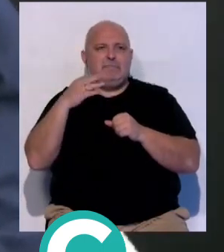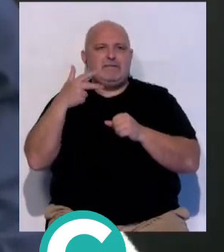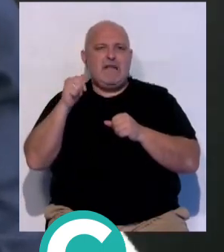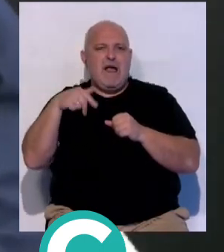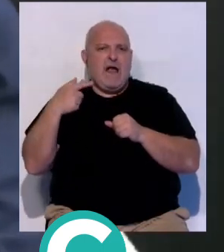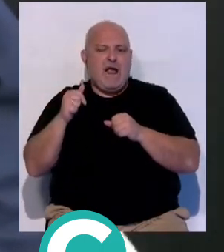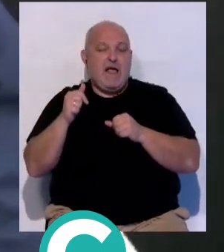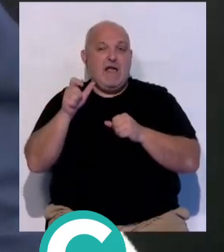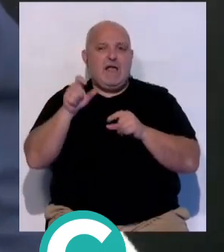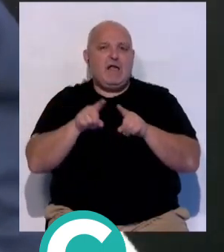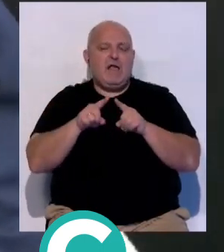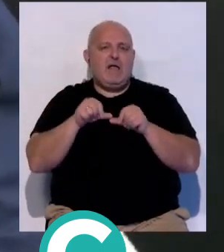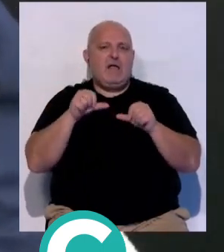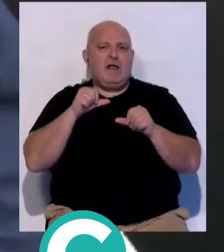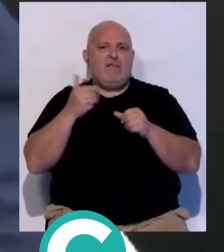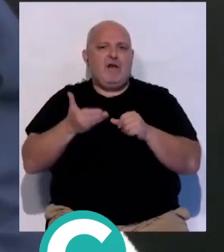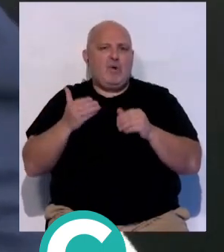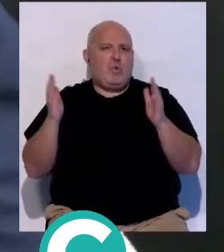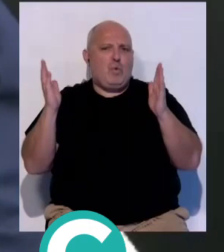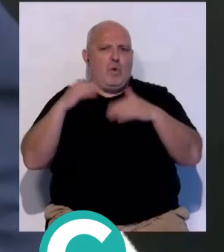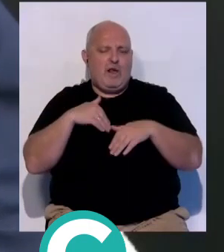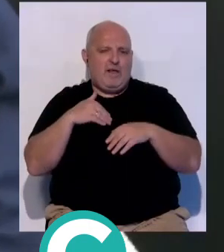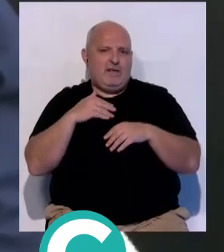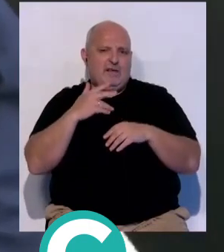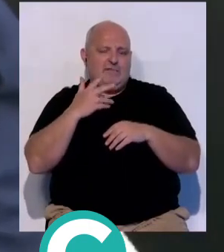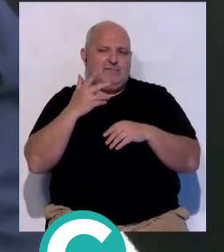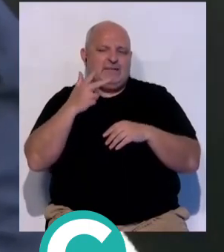persona que no tiene ningún valor y una persona digamos que no hace nada un chipichán que me